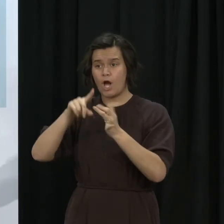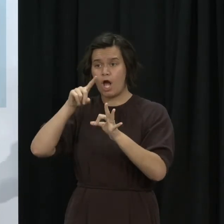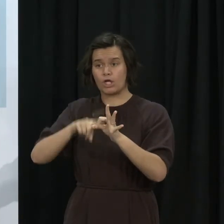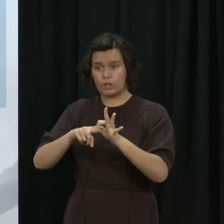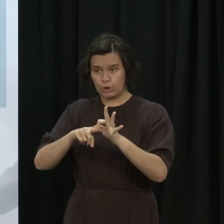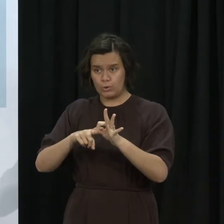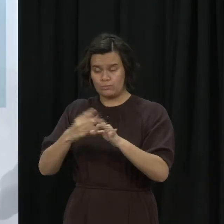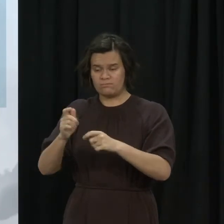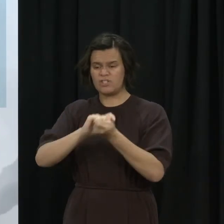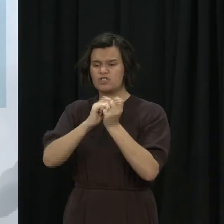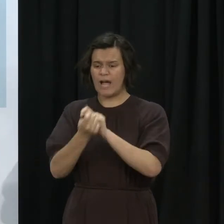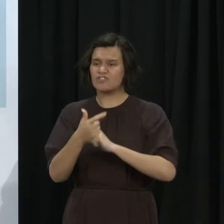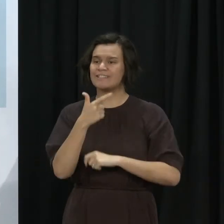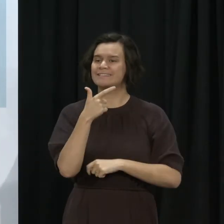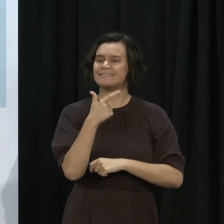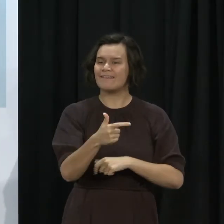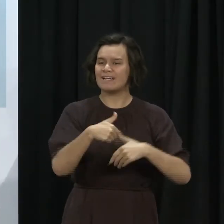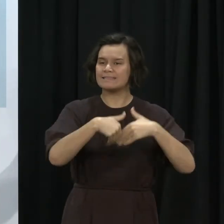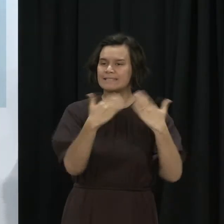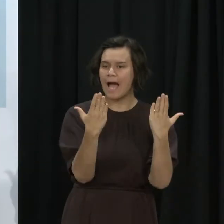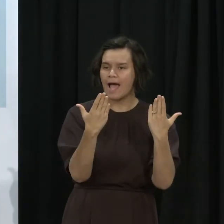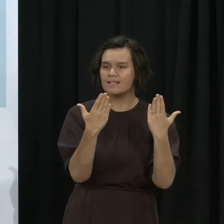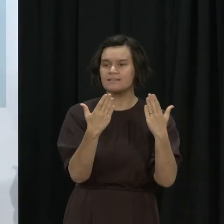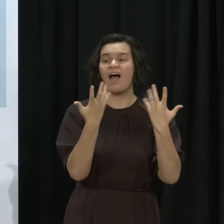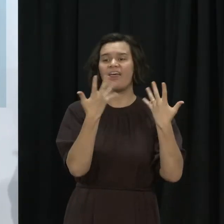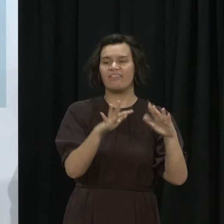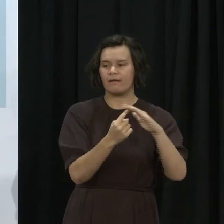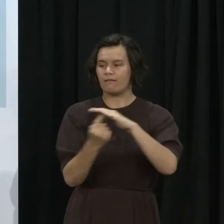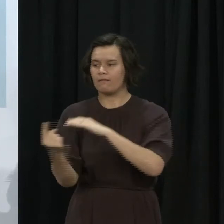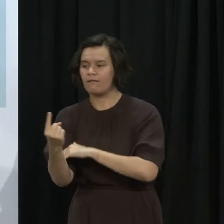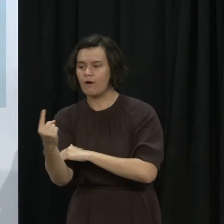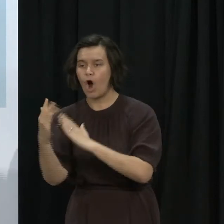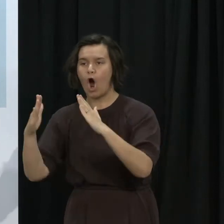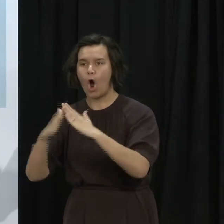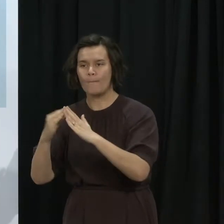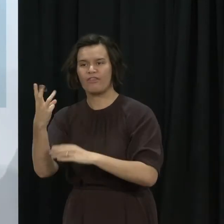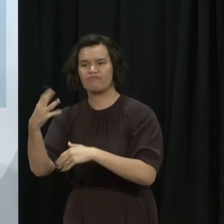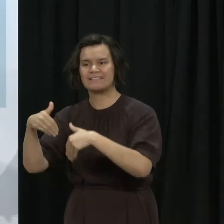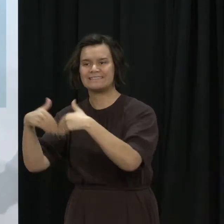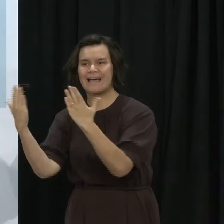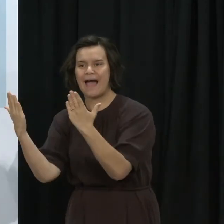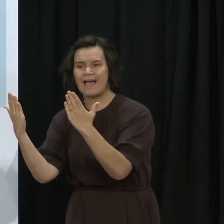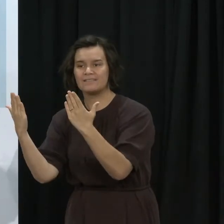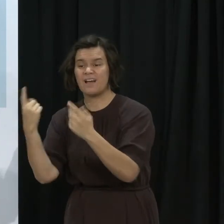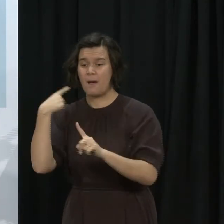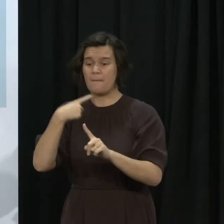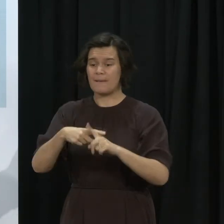kii ana, e whitu nga ra e whai ake nei e toru nga ra o te noho wehe i te kainga me te ra kino e iwa whakamatautau. Ka